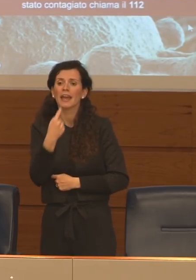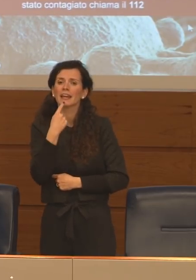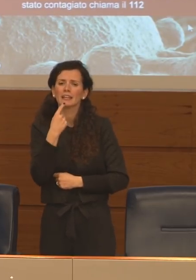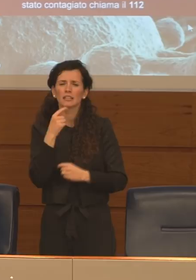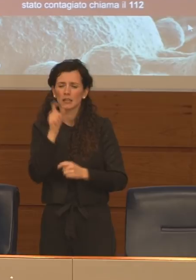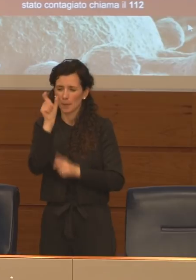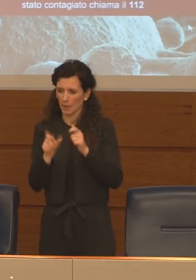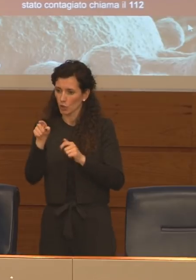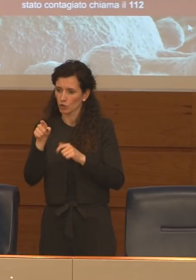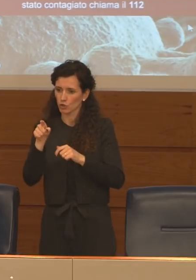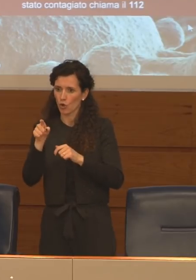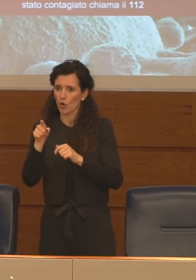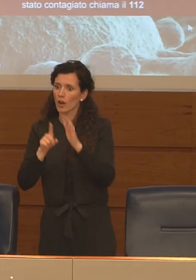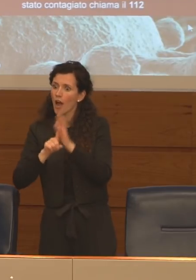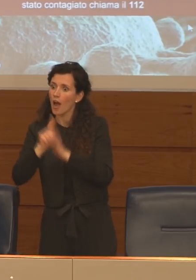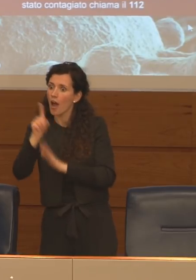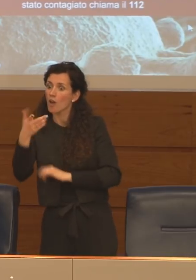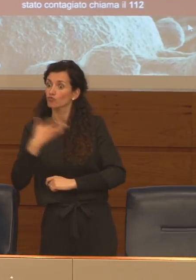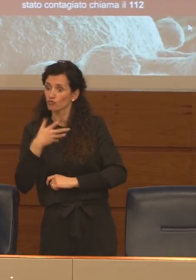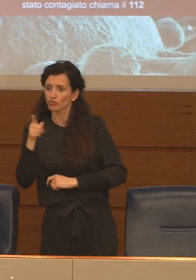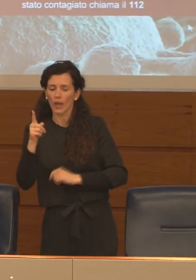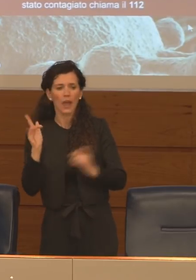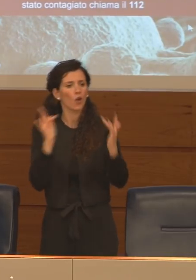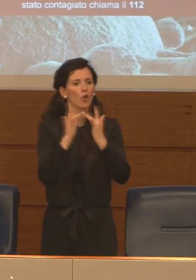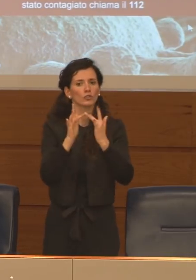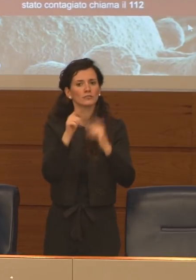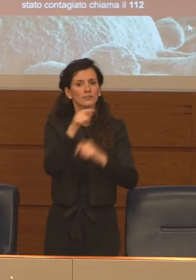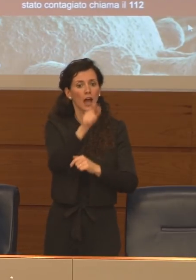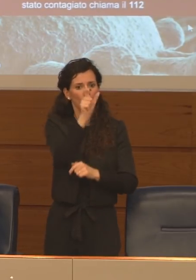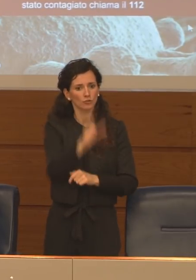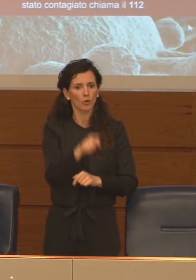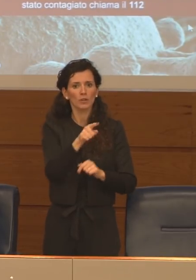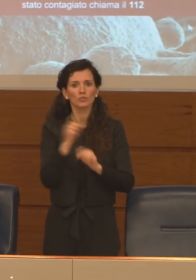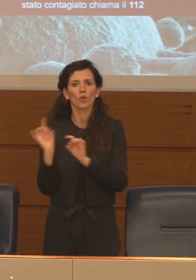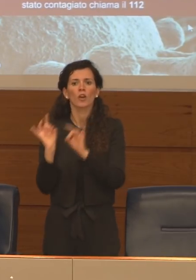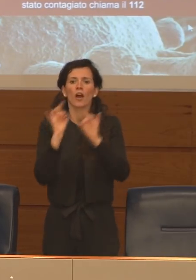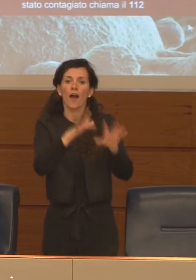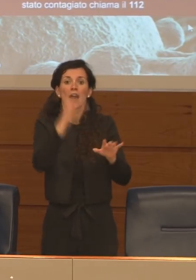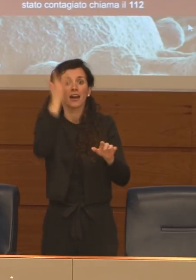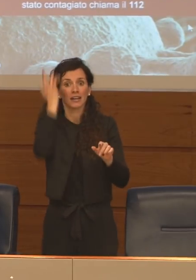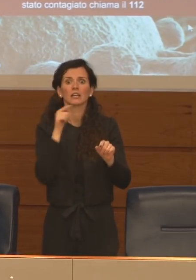positive potenzialmente sono a rischio e necessitano di questa precauzione